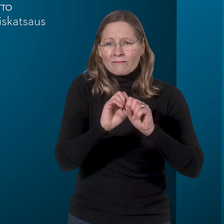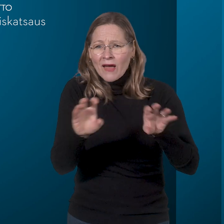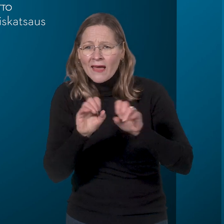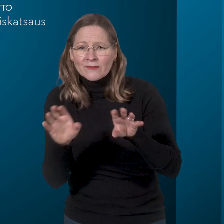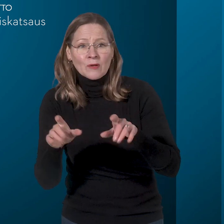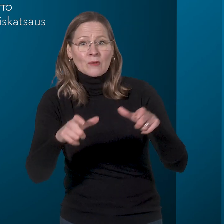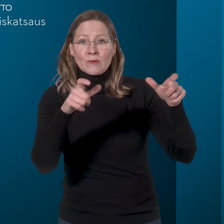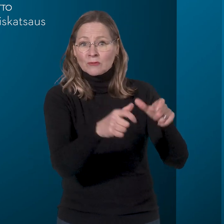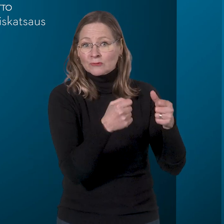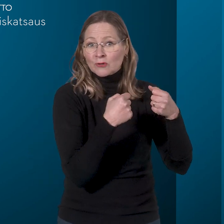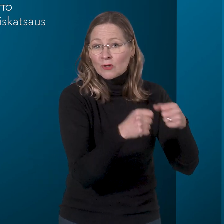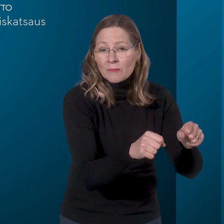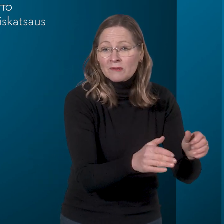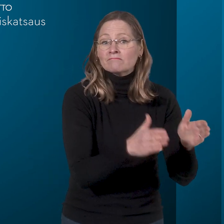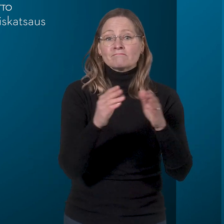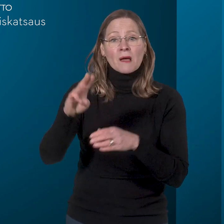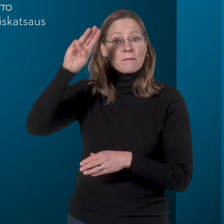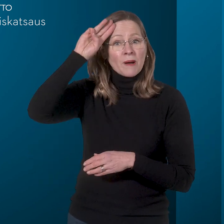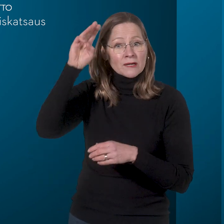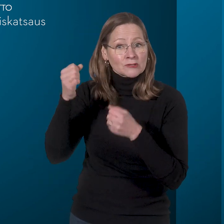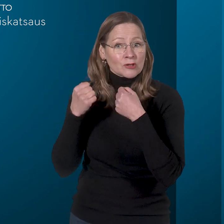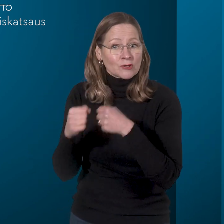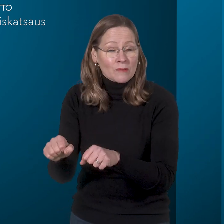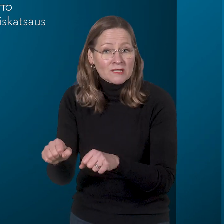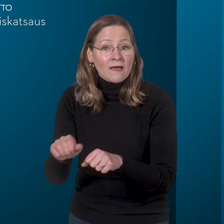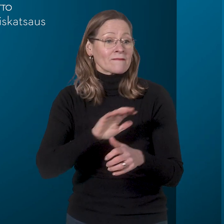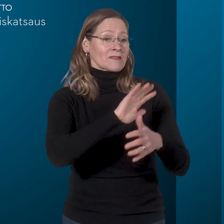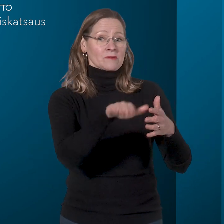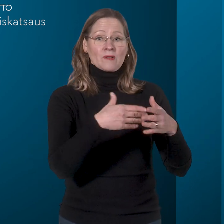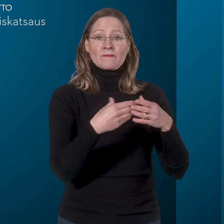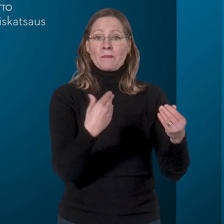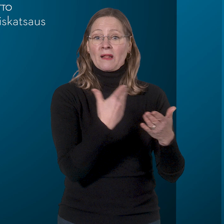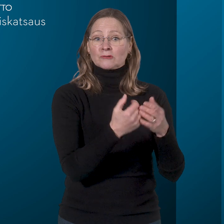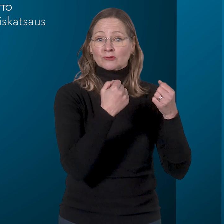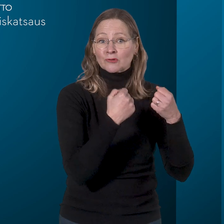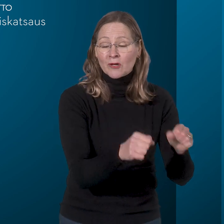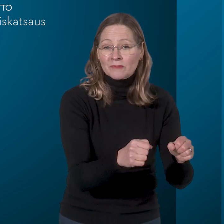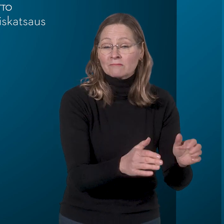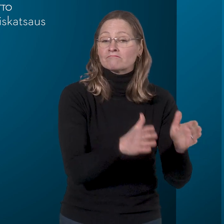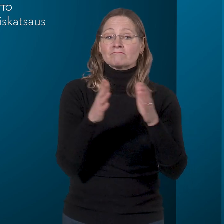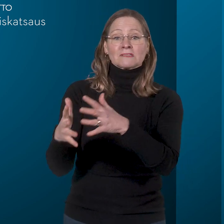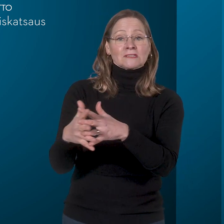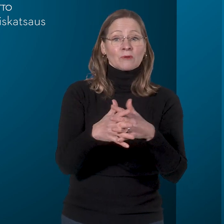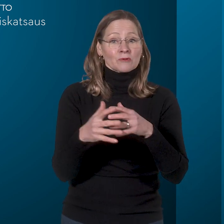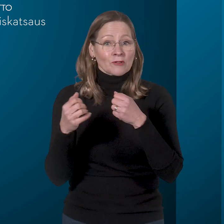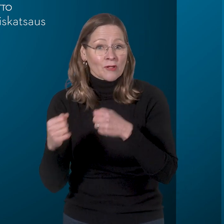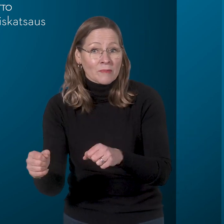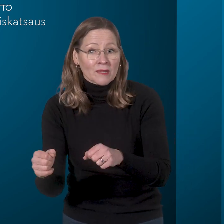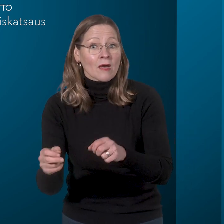vaikuttamalla sekä yhdistystoiminnassa, partiotoiminnassa, - viittomakielisessä vapaaehtois- toiminnassa, seurakuntatoiminnassa -